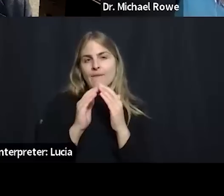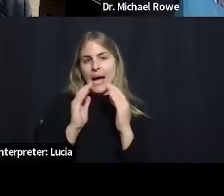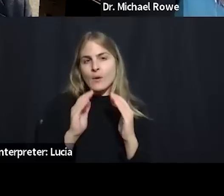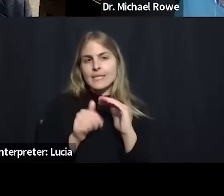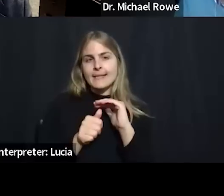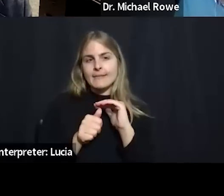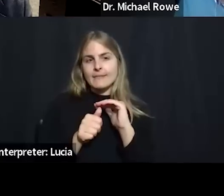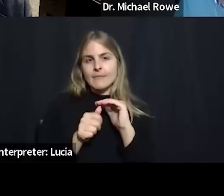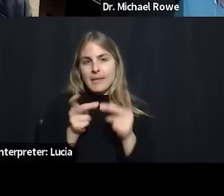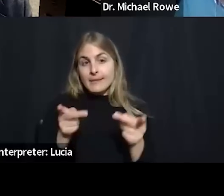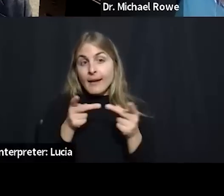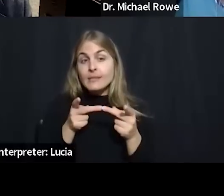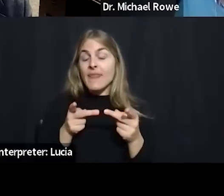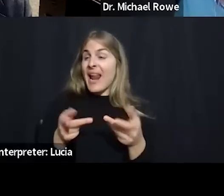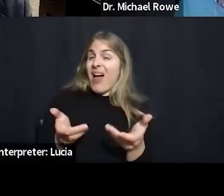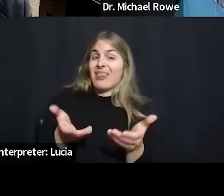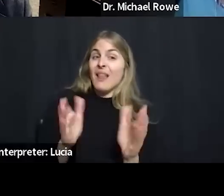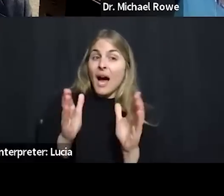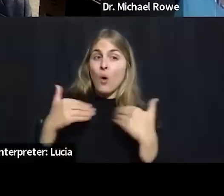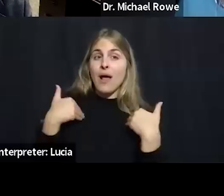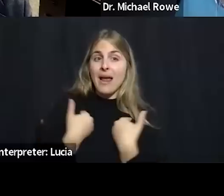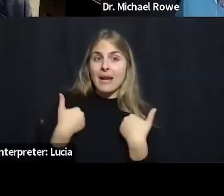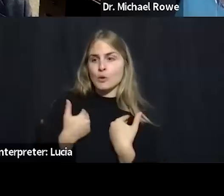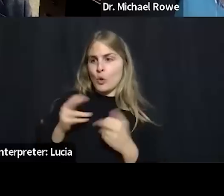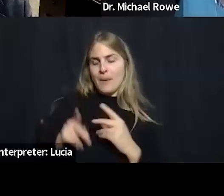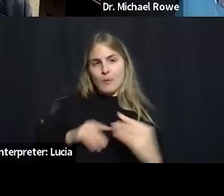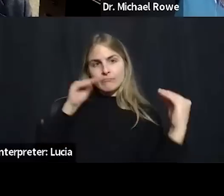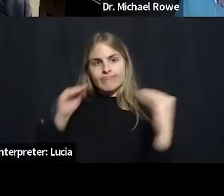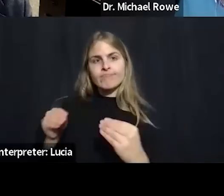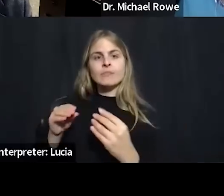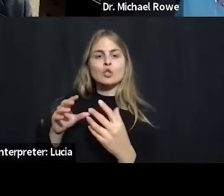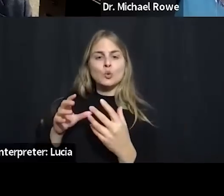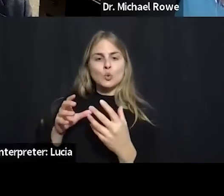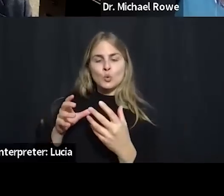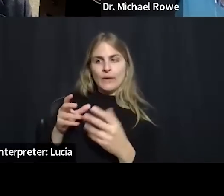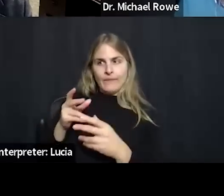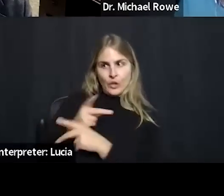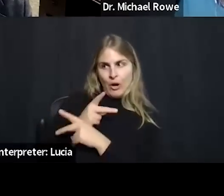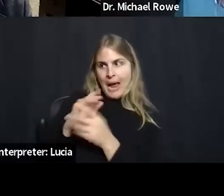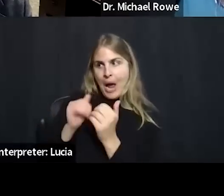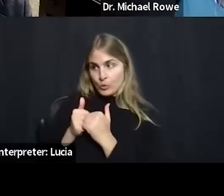donde las personas puedan trabajar para entender lo que necesitan hacer para asegurarse de que puedan estar en la vivienda y que si hay preocupaciones sobre el animal,